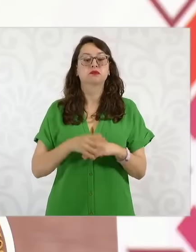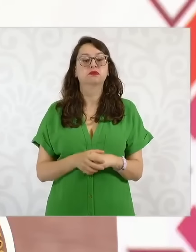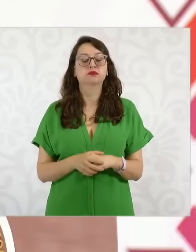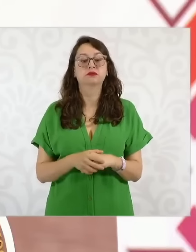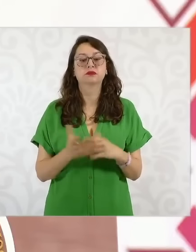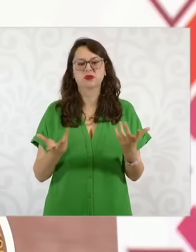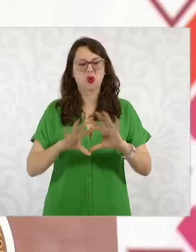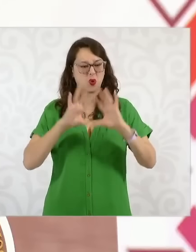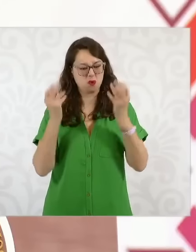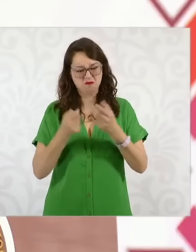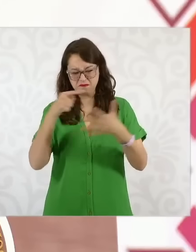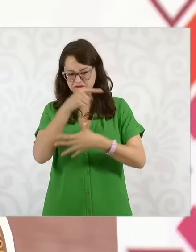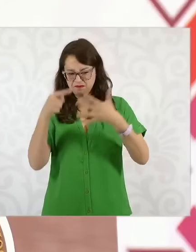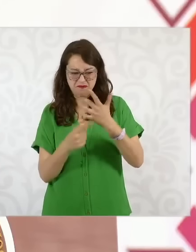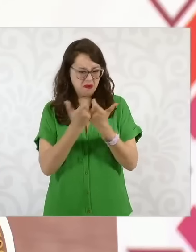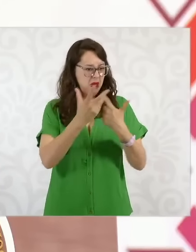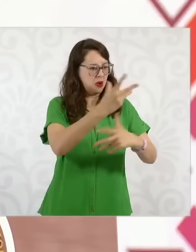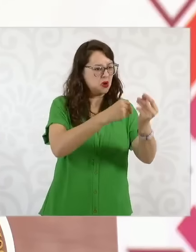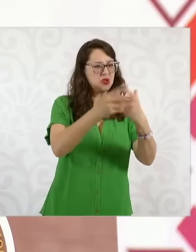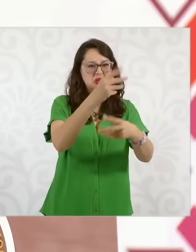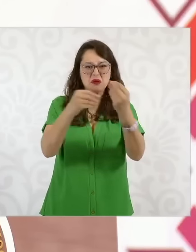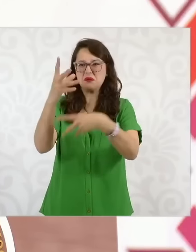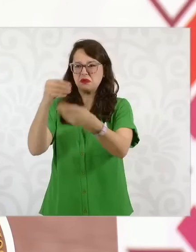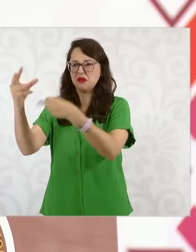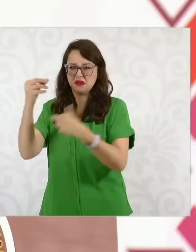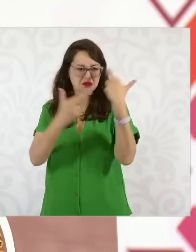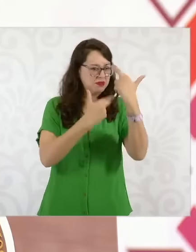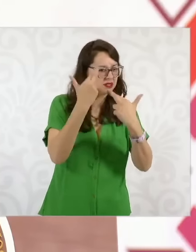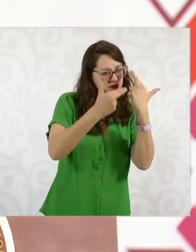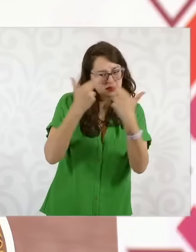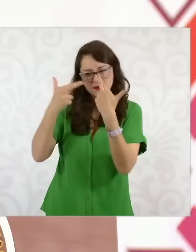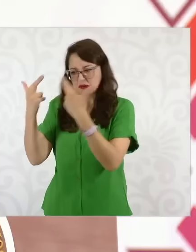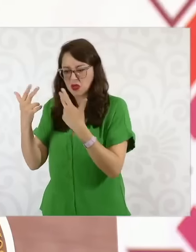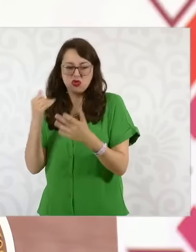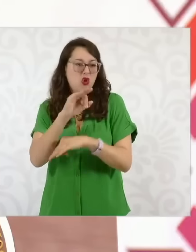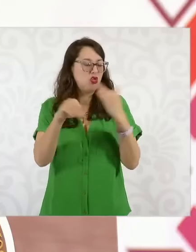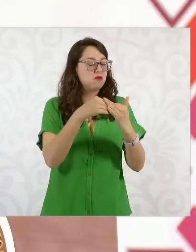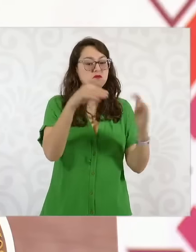conjunto muy grande de economías vieron revisadas sus pronósticos hacia la baja. Eso en primer lugar